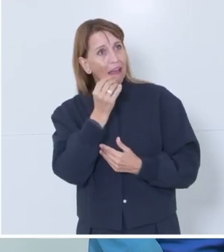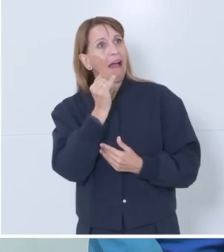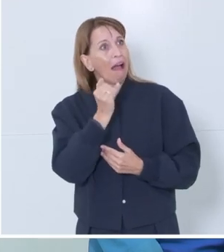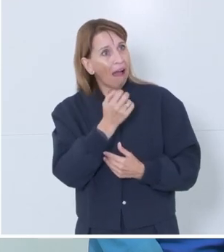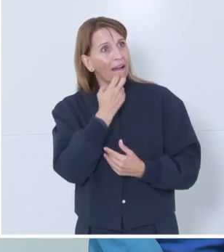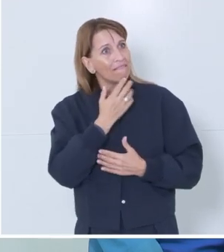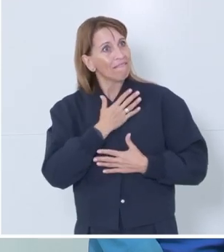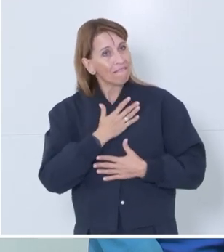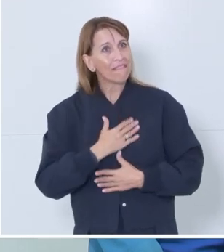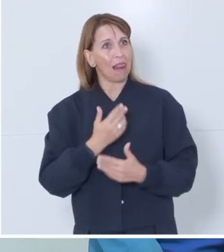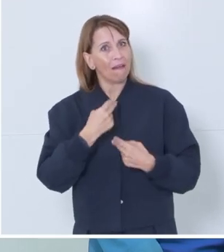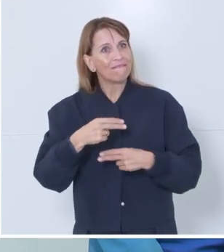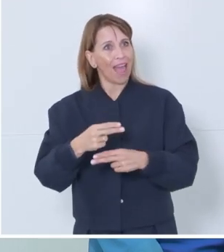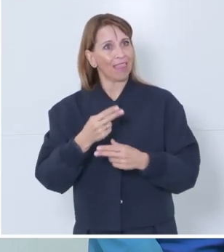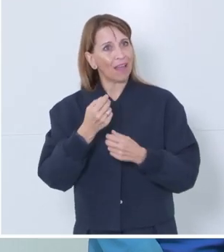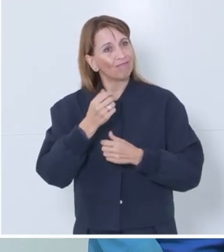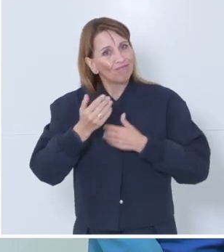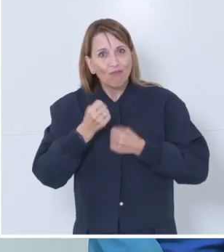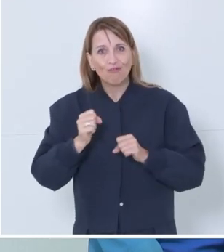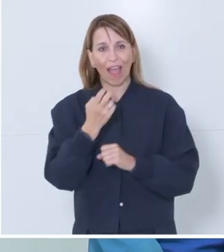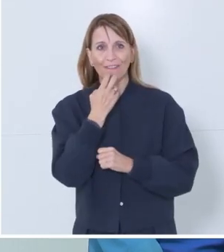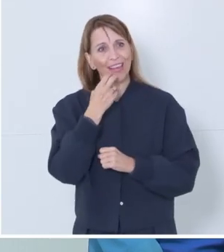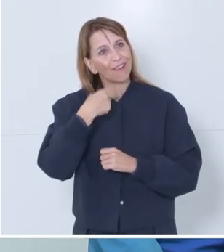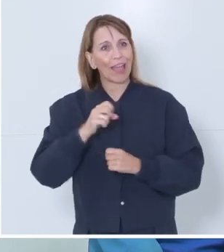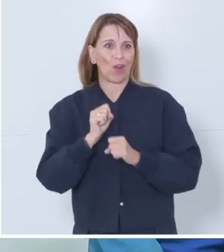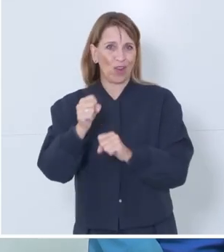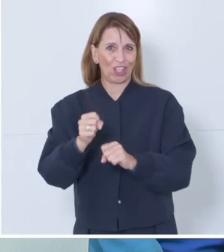verspürt haben, sich auch freiwillig zu engagieren. Jetzt zu den konkreten Zahlen